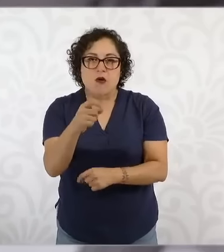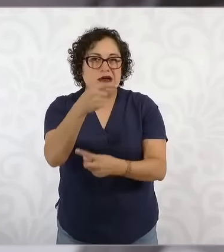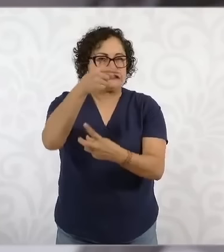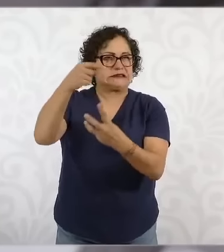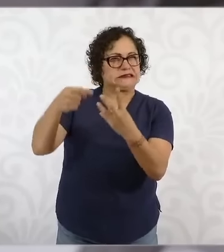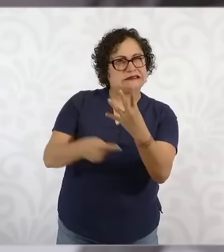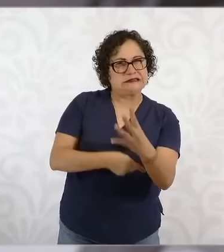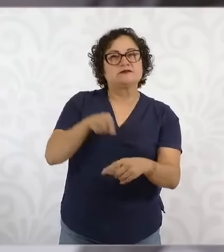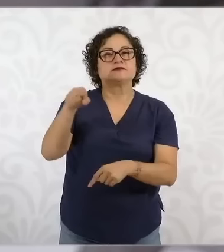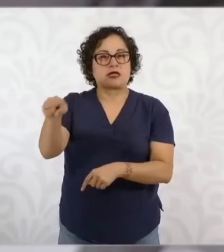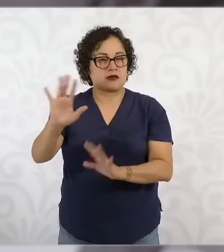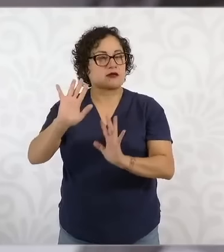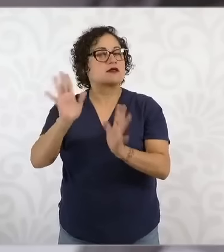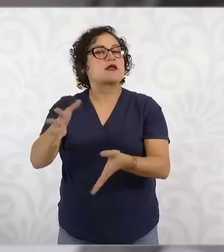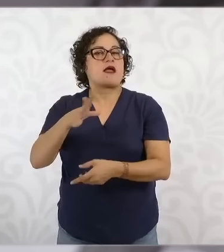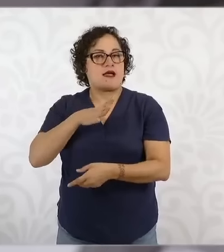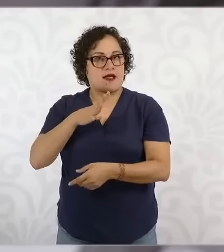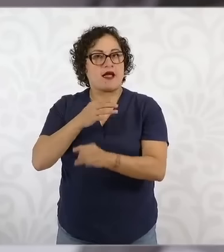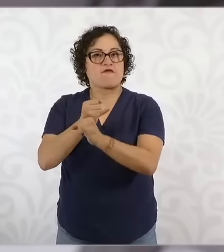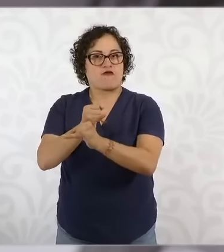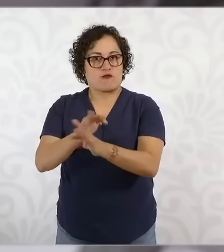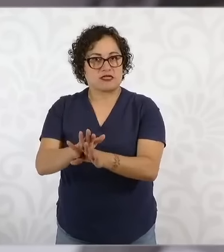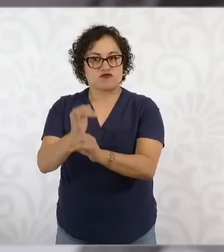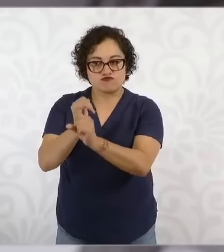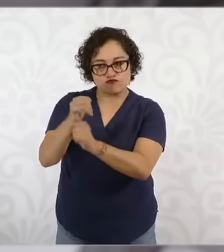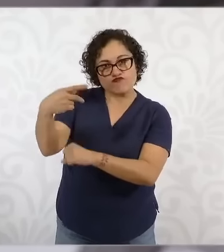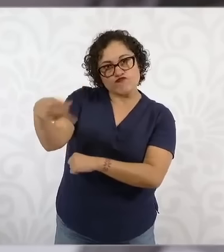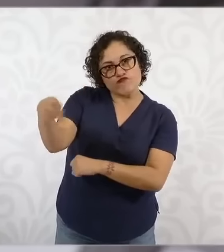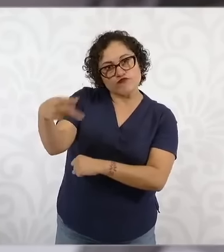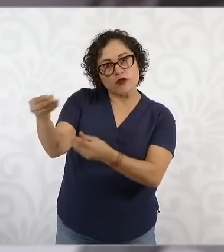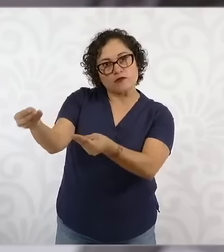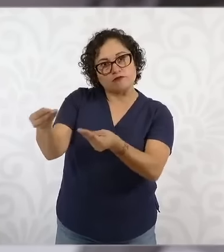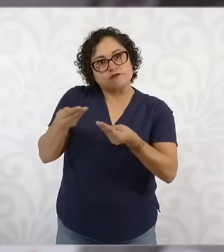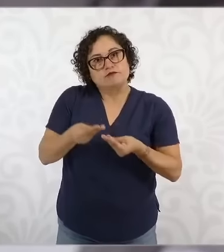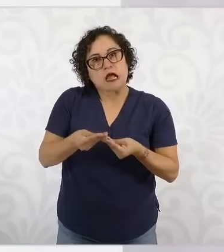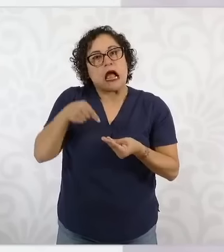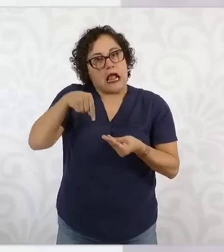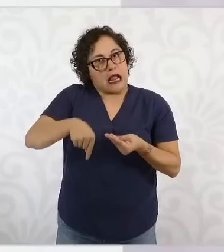una primera un primer resultado que lo vamos a presentar aquí porque queremos siempre ser muy